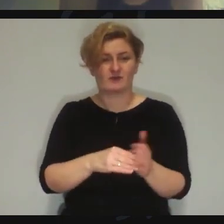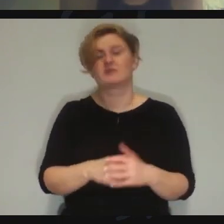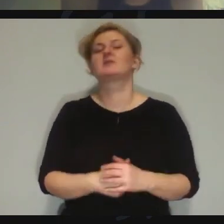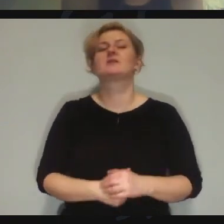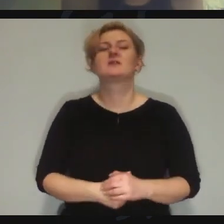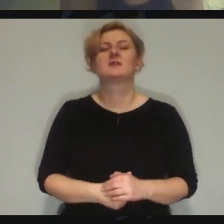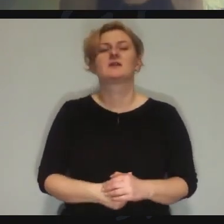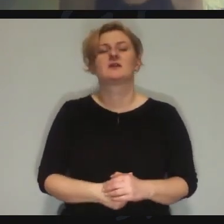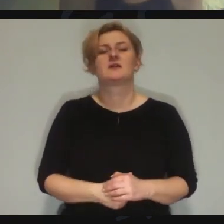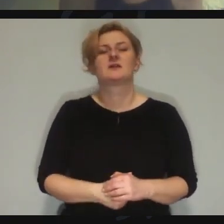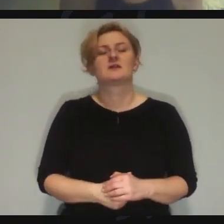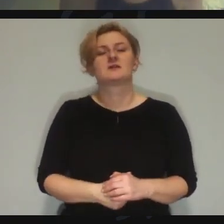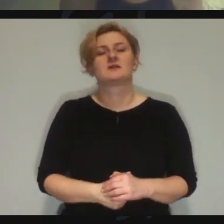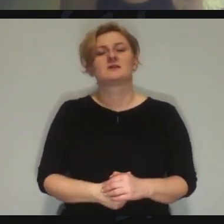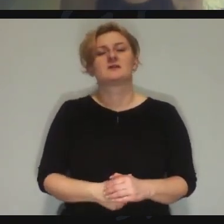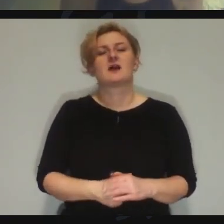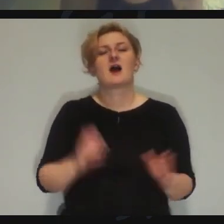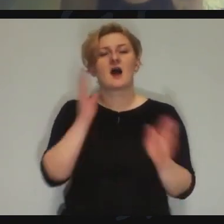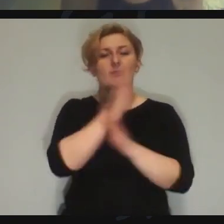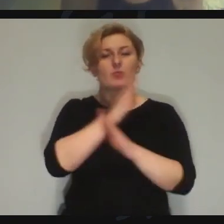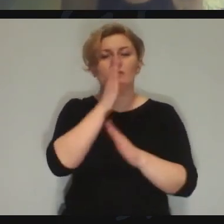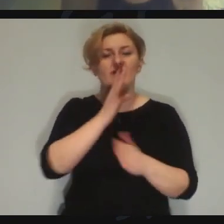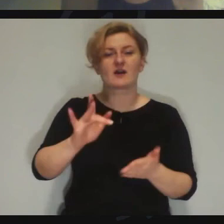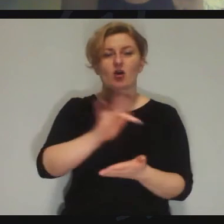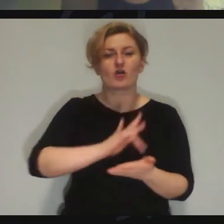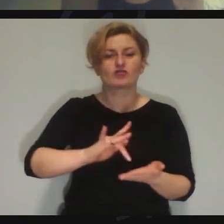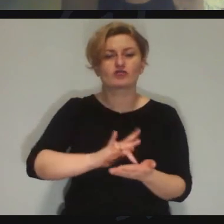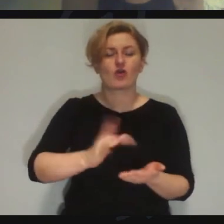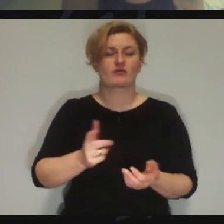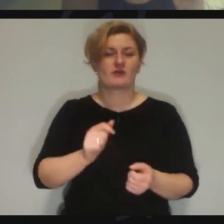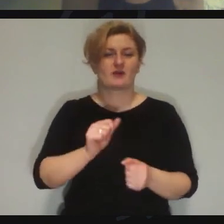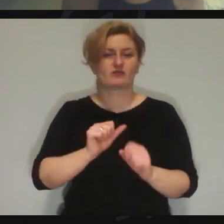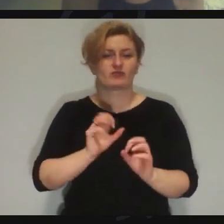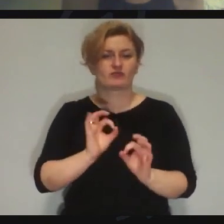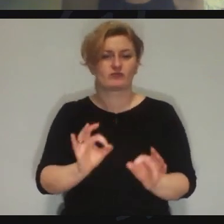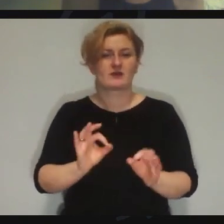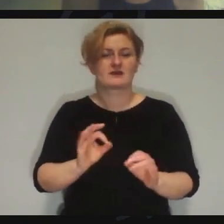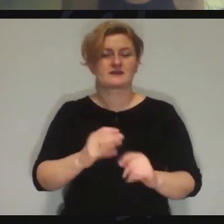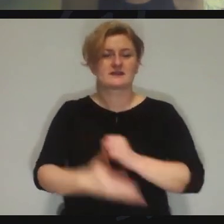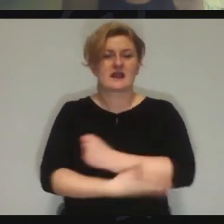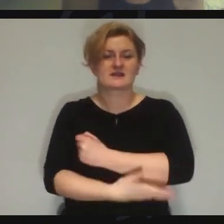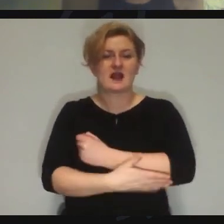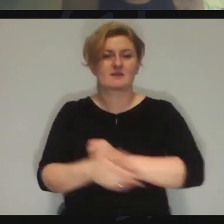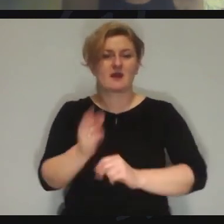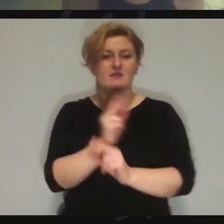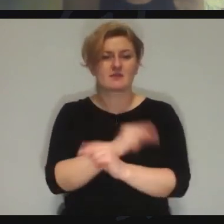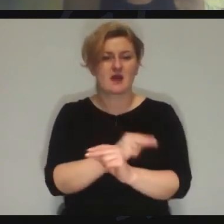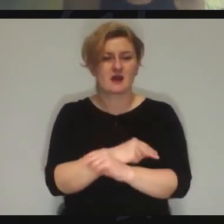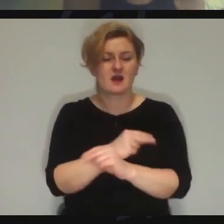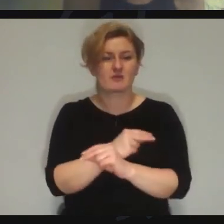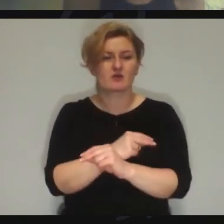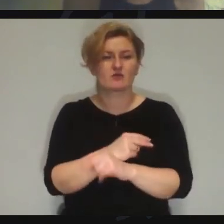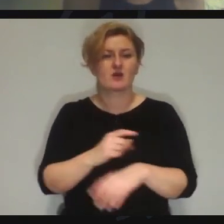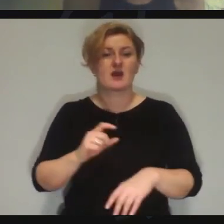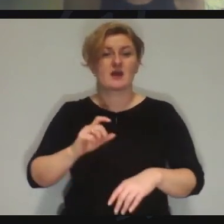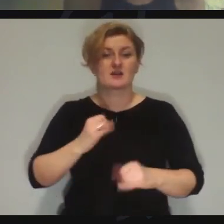Jest taka zasada terapeutyczna – jak coś działa, róbmy tego więcej.